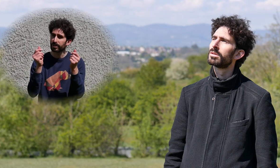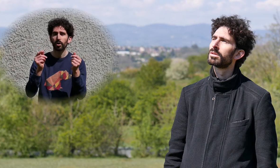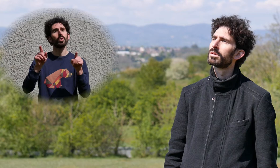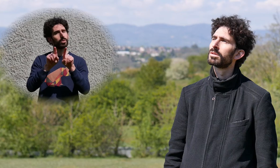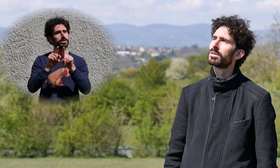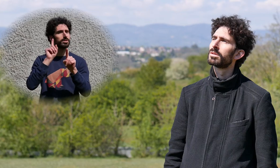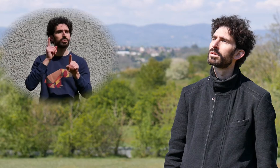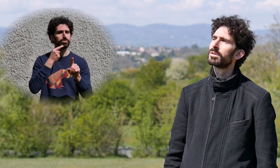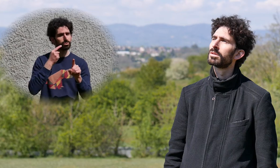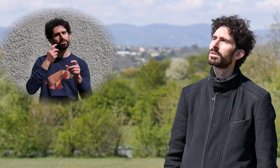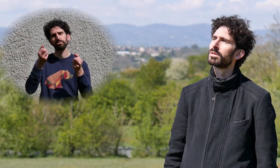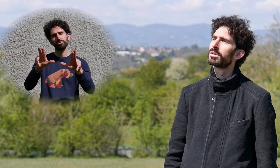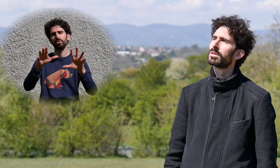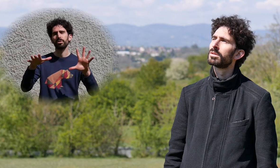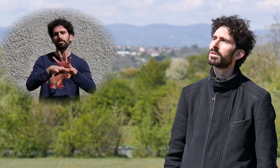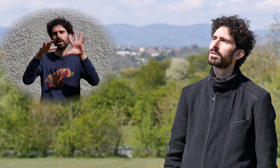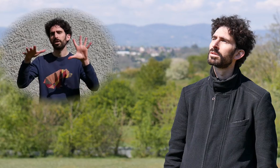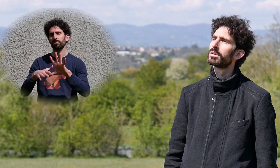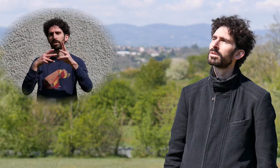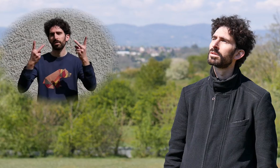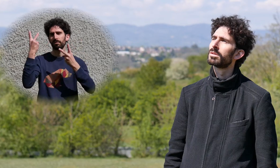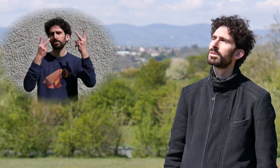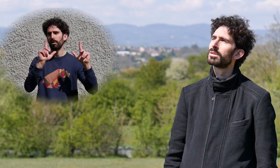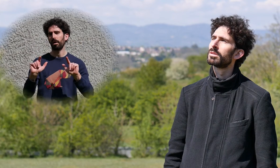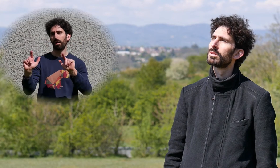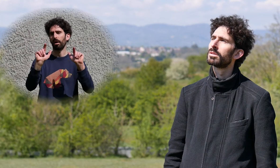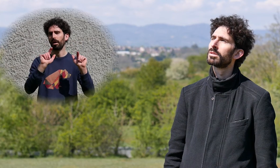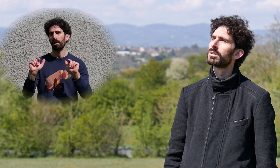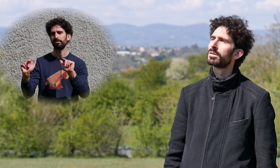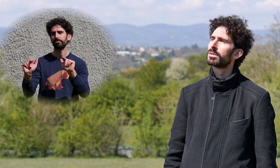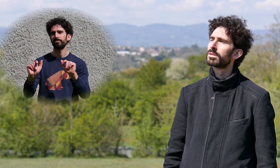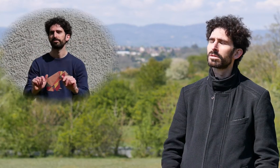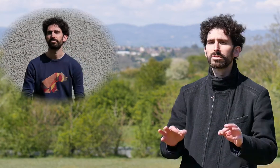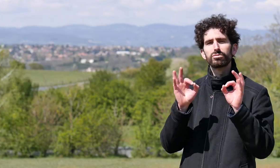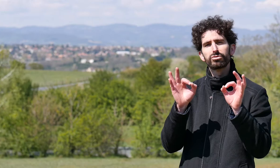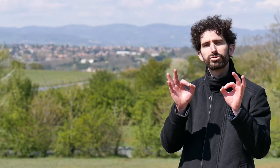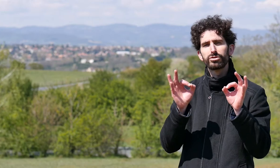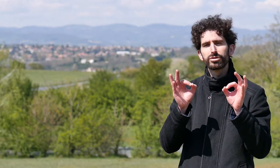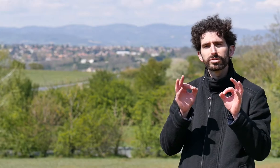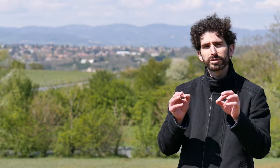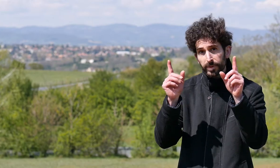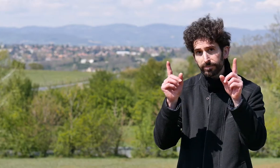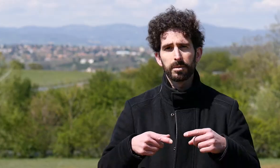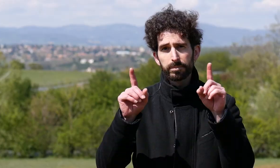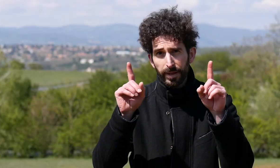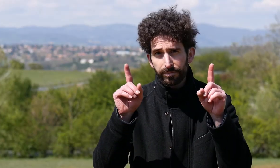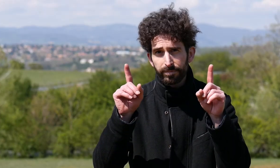* C'est sûr aussi qu'il y a des images * * et qu'ils sont visuels. * Juste mais !